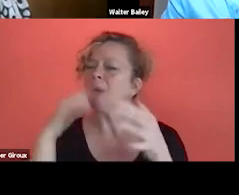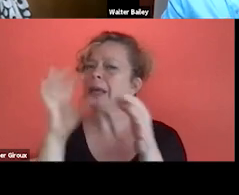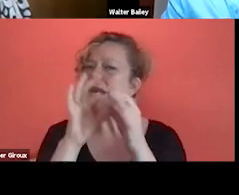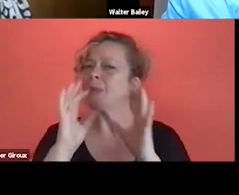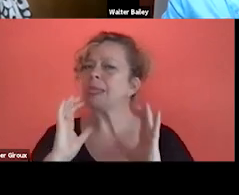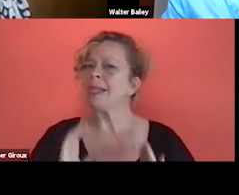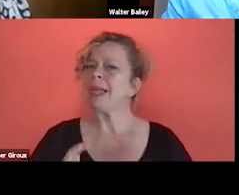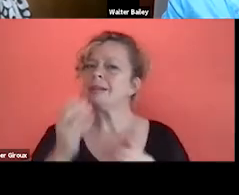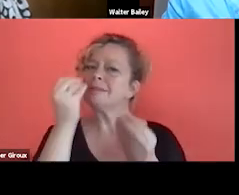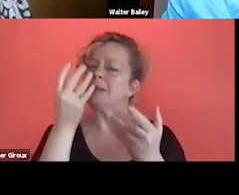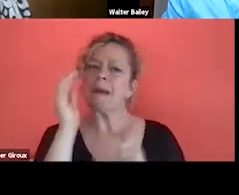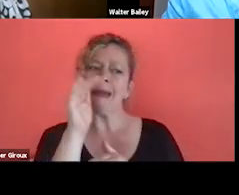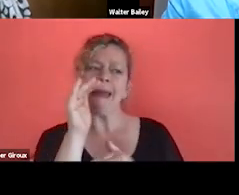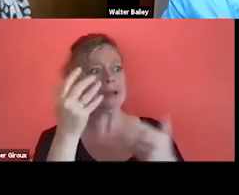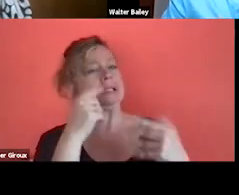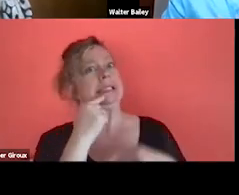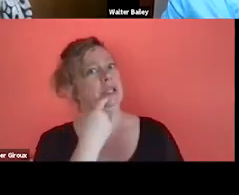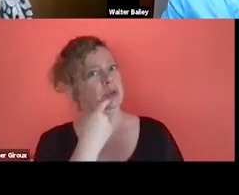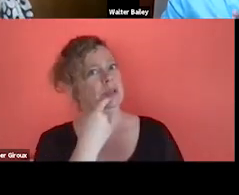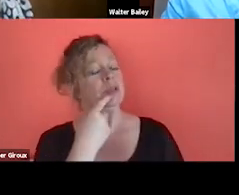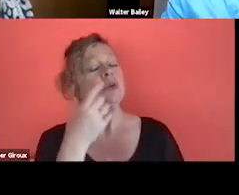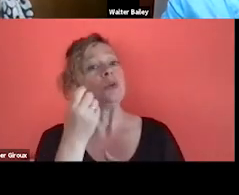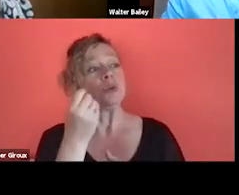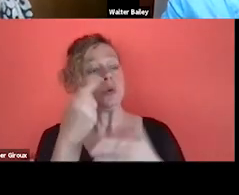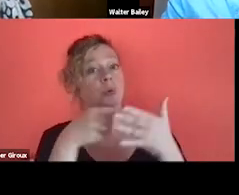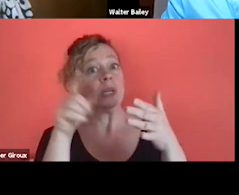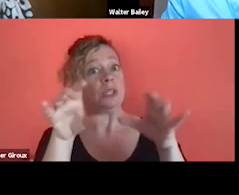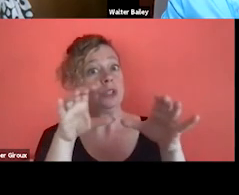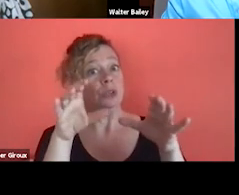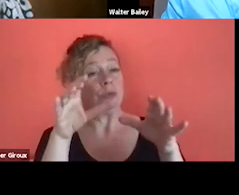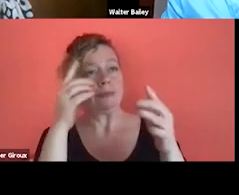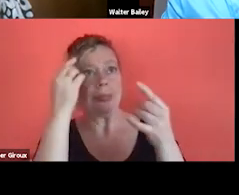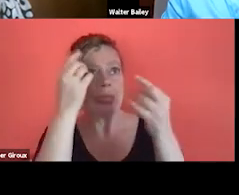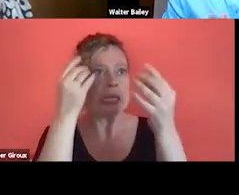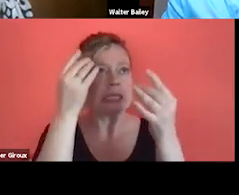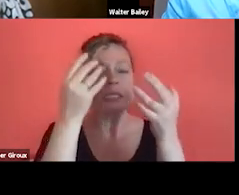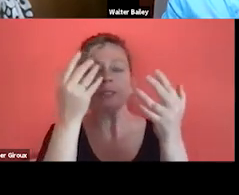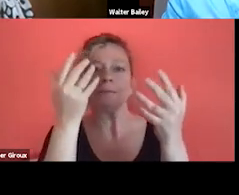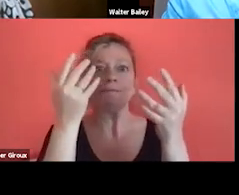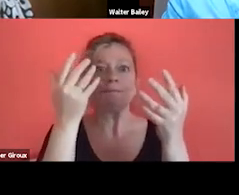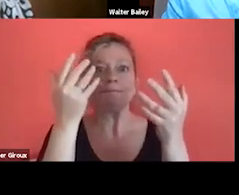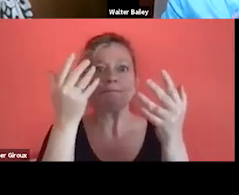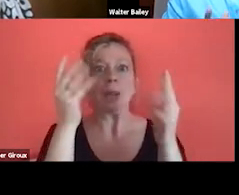para hacerles saber, "Oye, esto es serio". Entonces, lo que teníamos que hacer era entrar colectivamente y reunirnos como equipo,